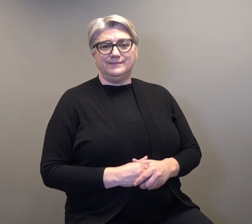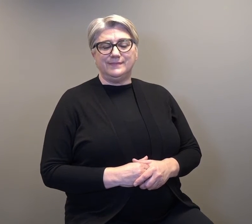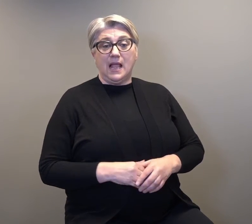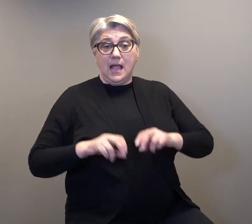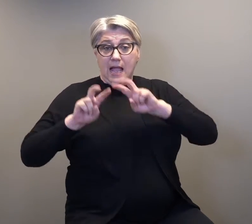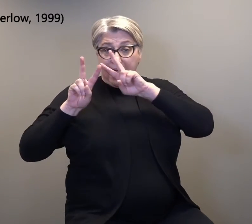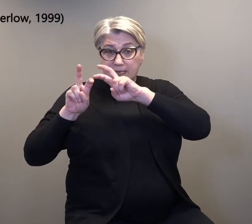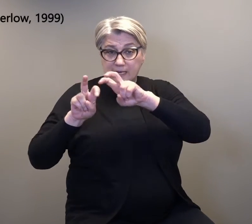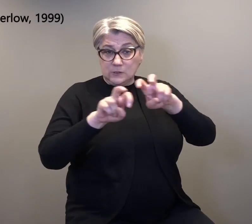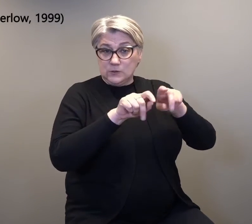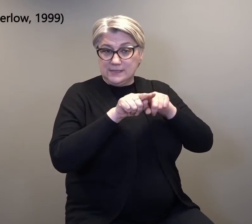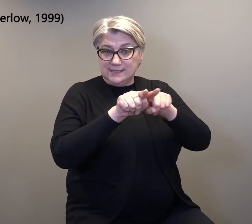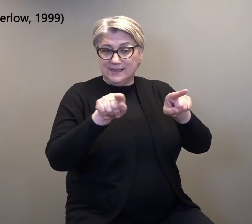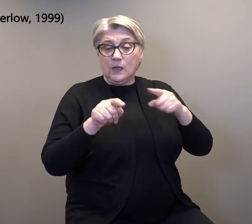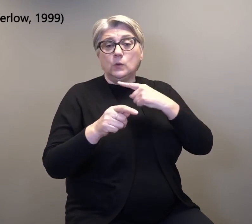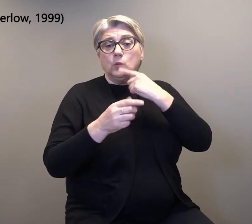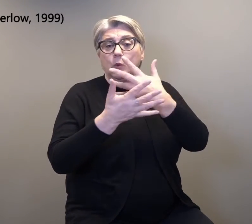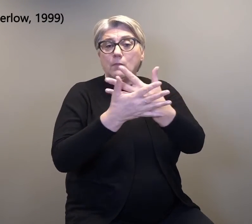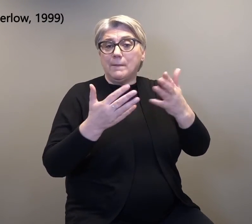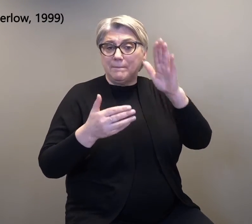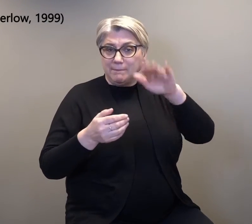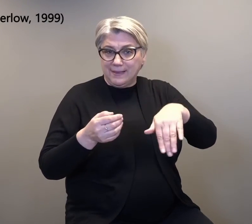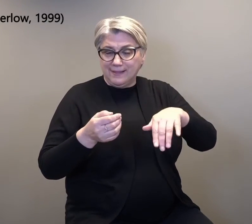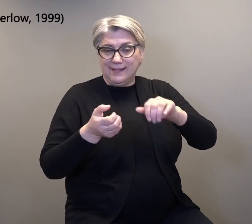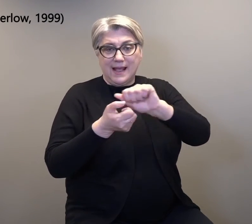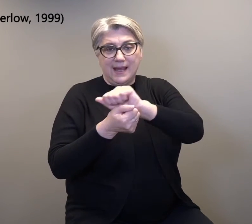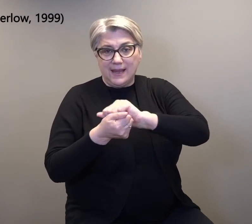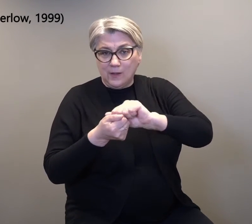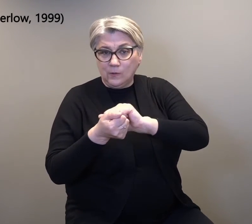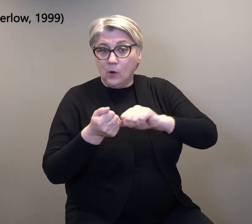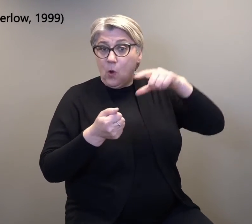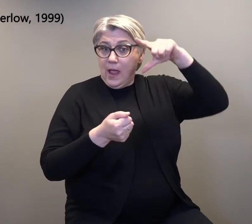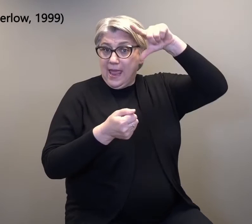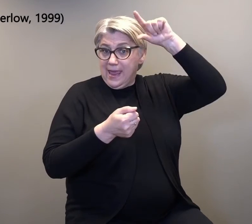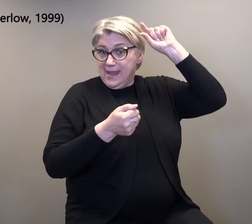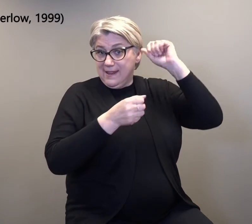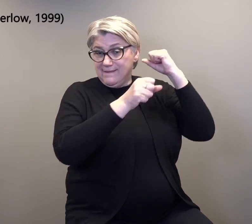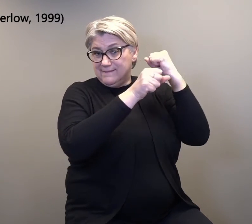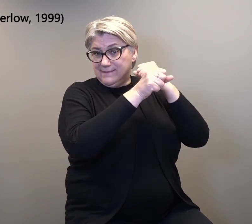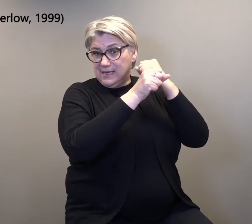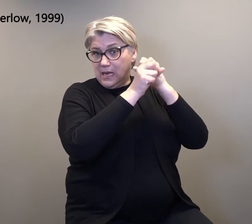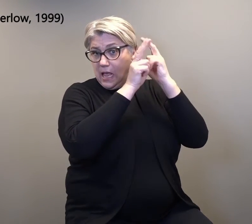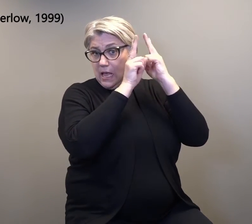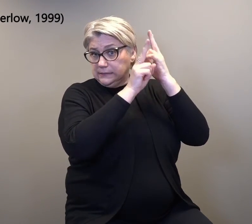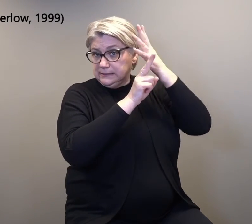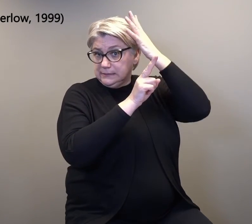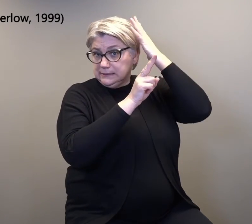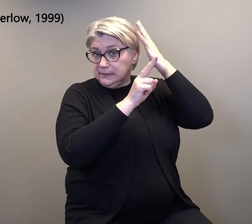Rannsóknir sýna að tungumál eru náttúrleg og heilinn vinnur eins